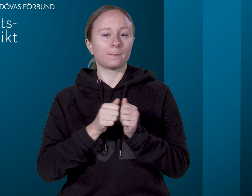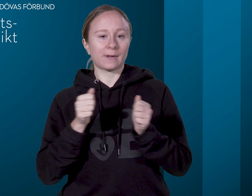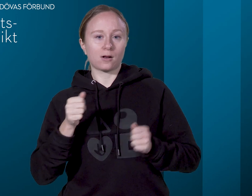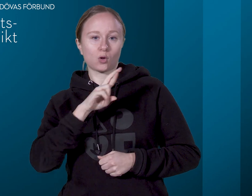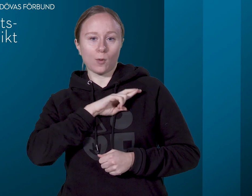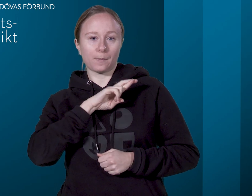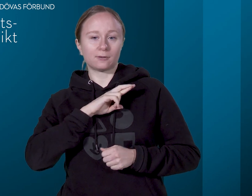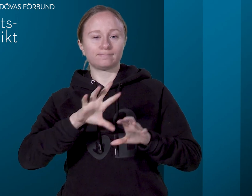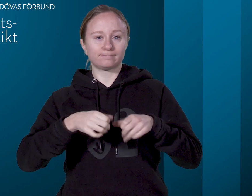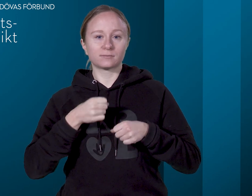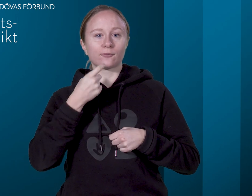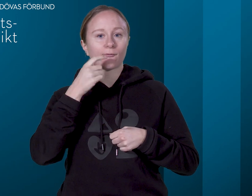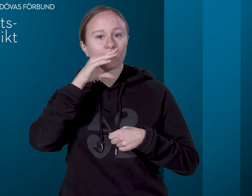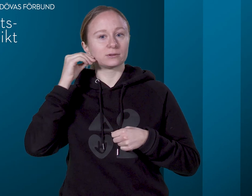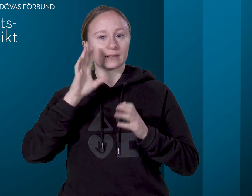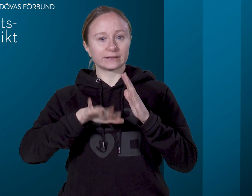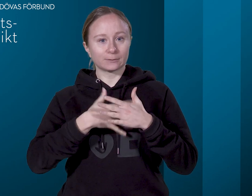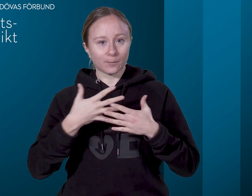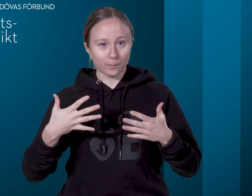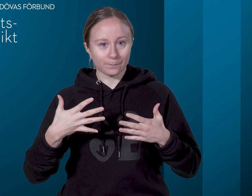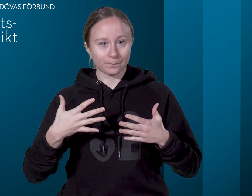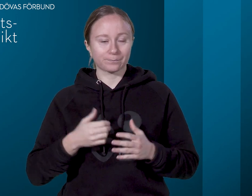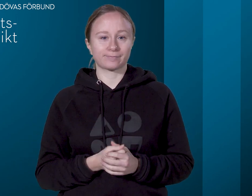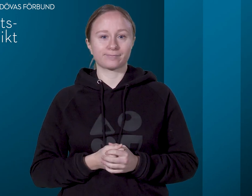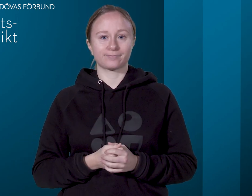men Robin Hänninen inkluderar även finlandssvenskt teckenspråk.